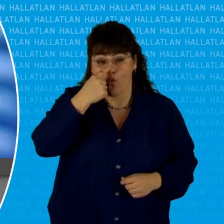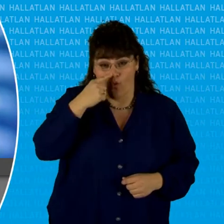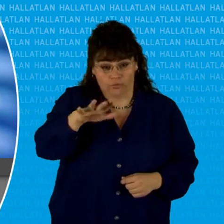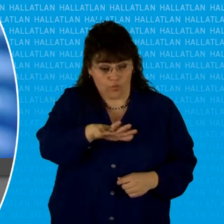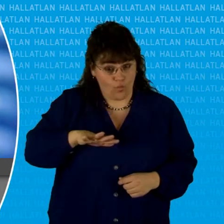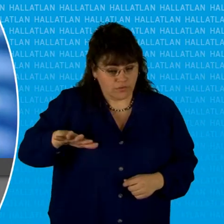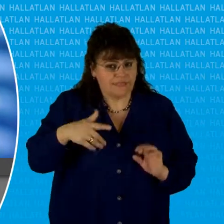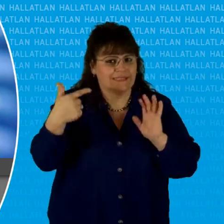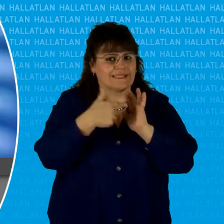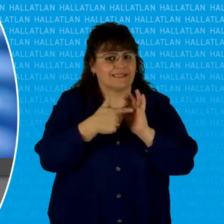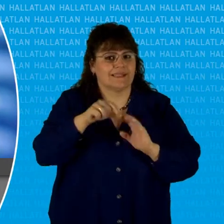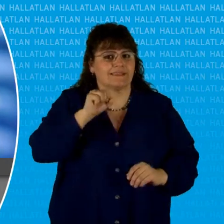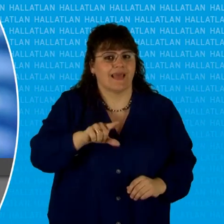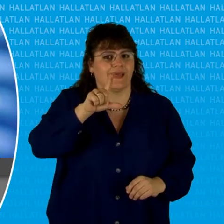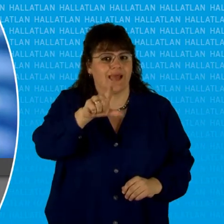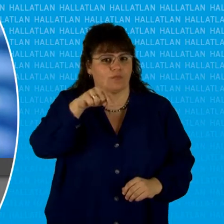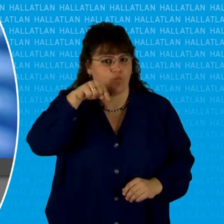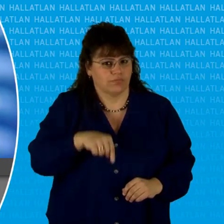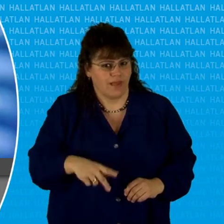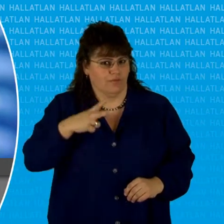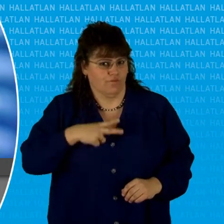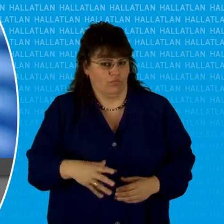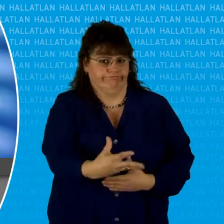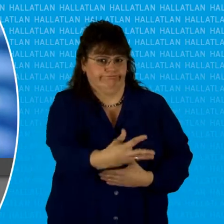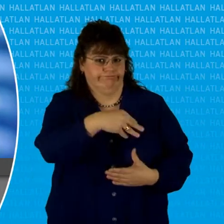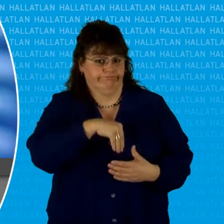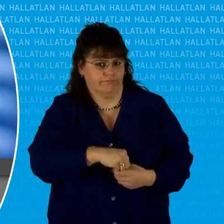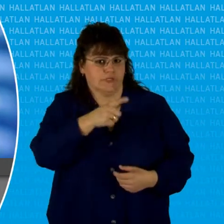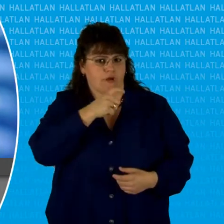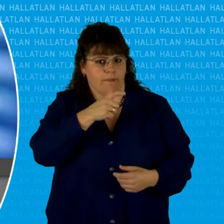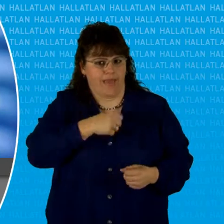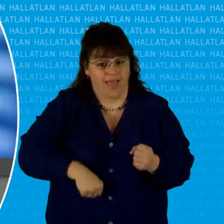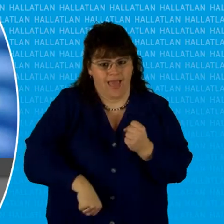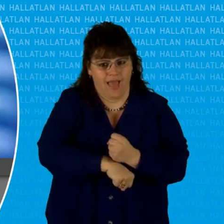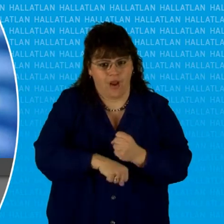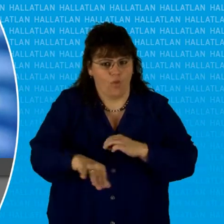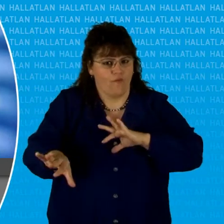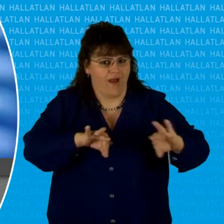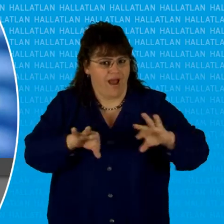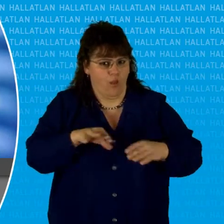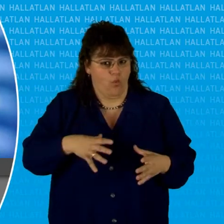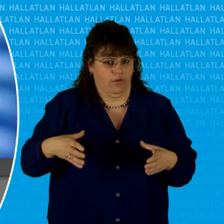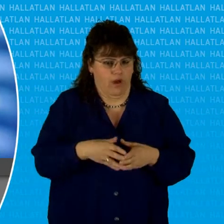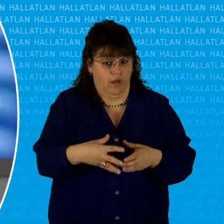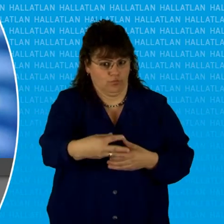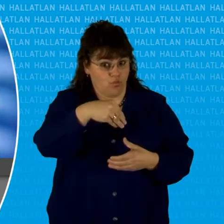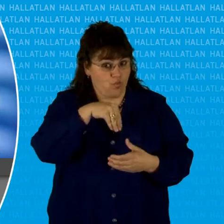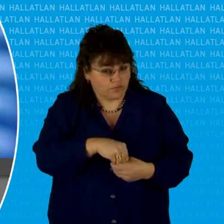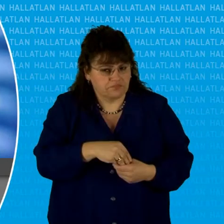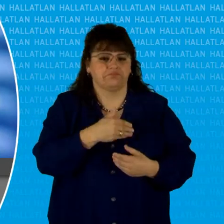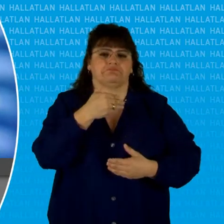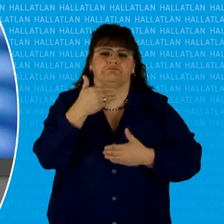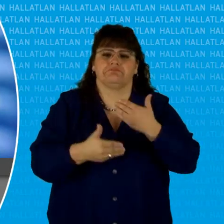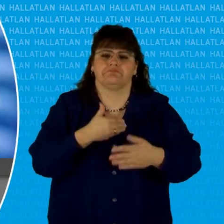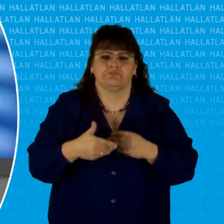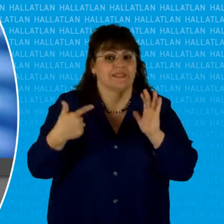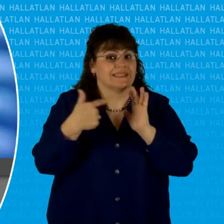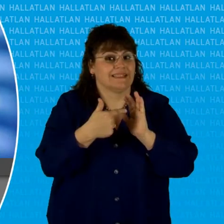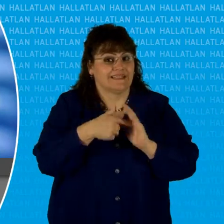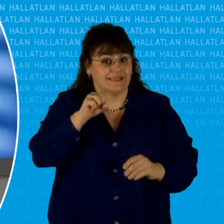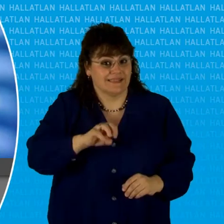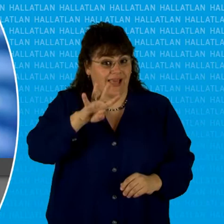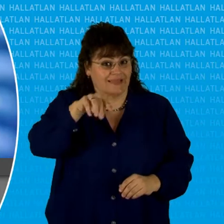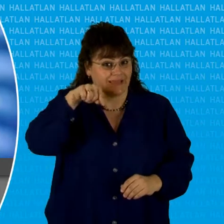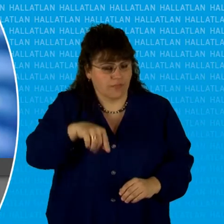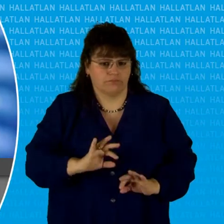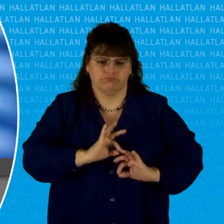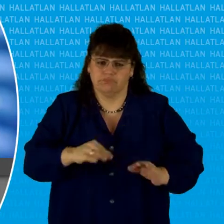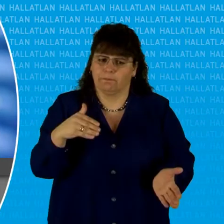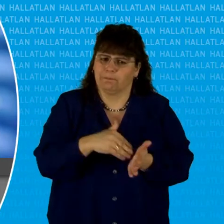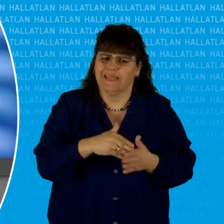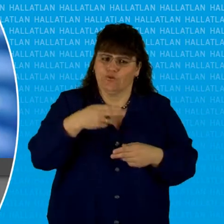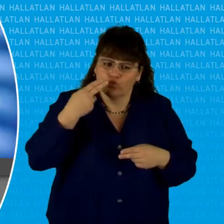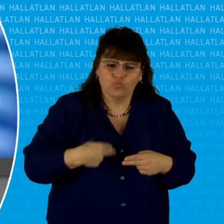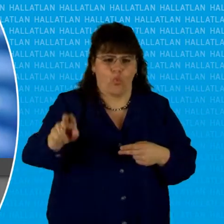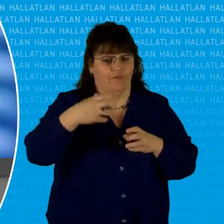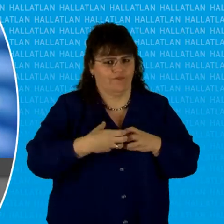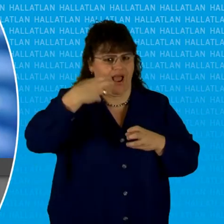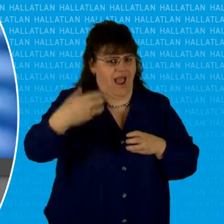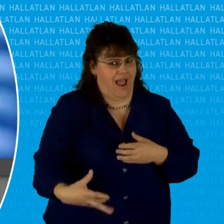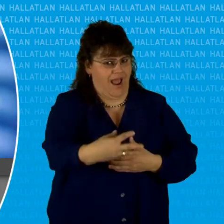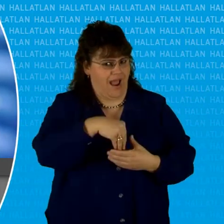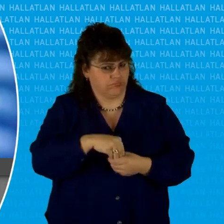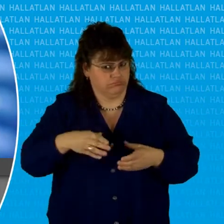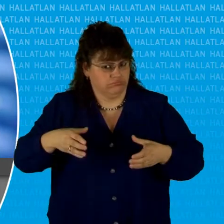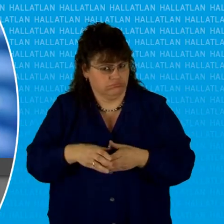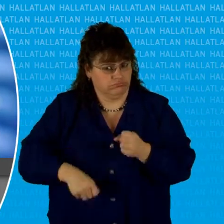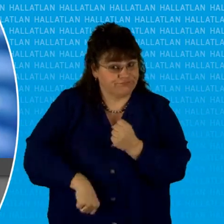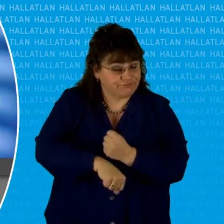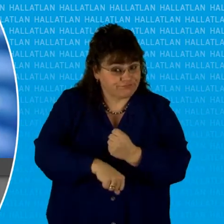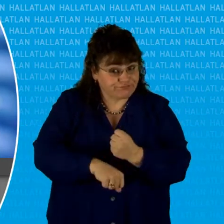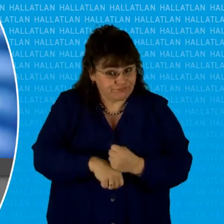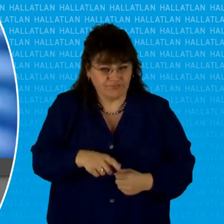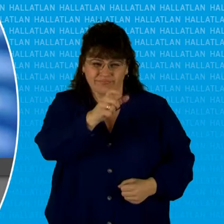Az oroszok 2012-ben szerződtették Capellót a válogatott élére, majd 2014-ben megerősítették posztján.